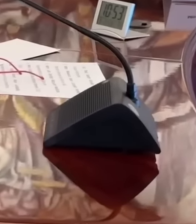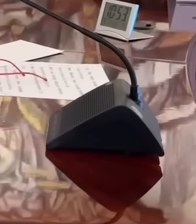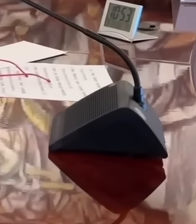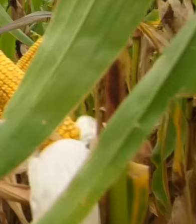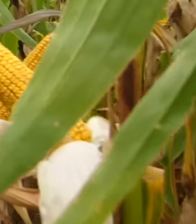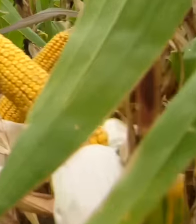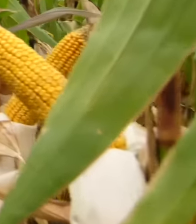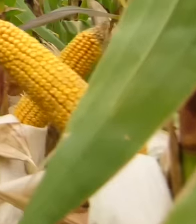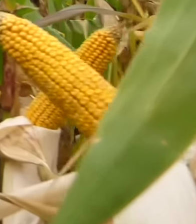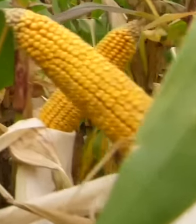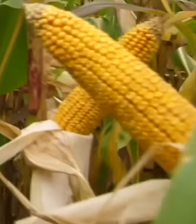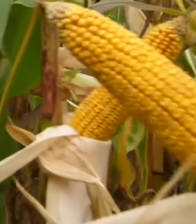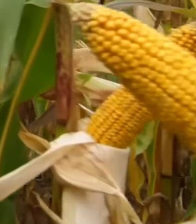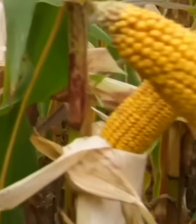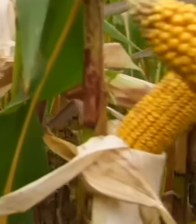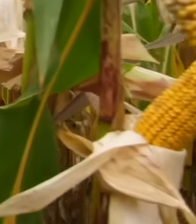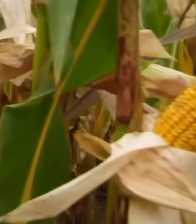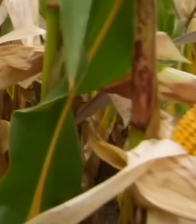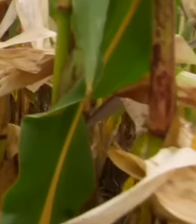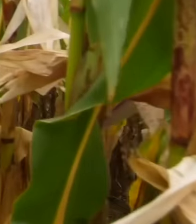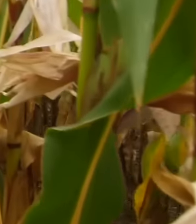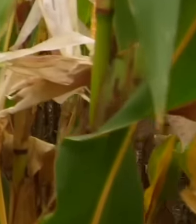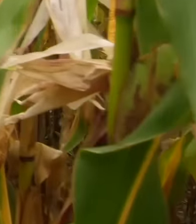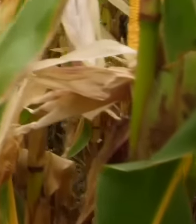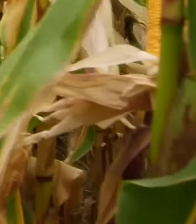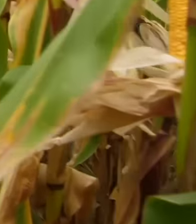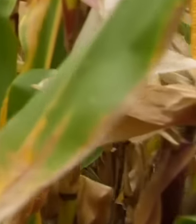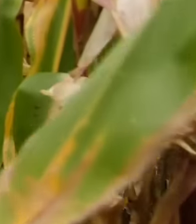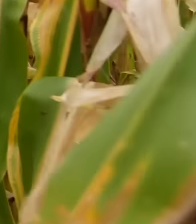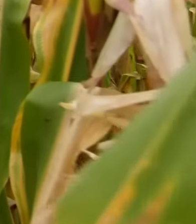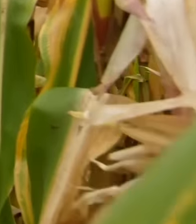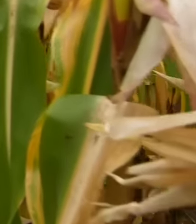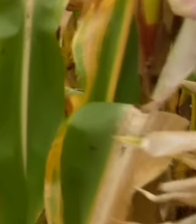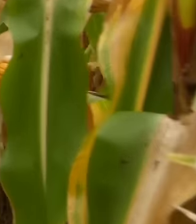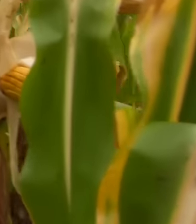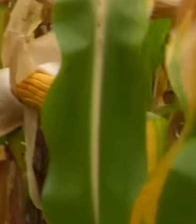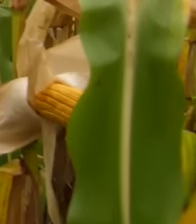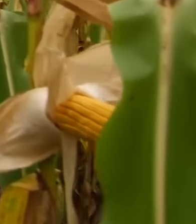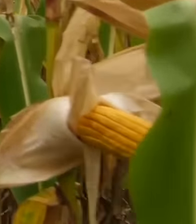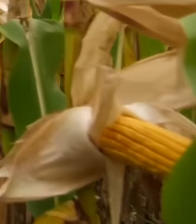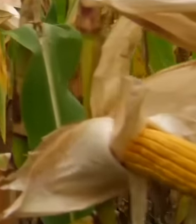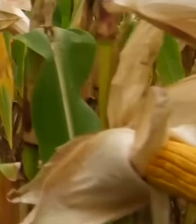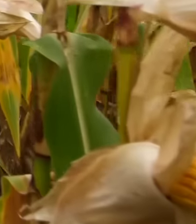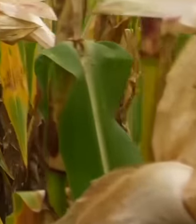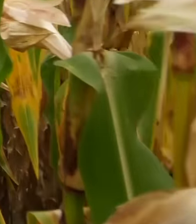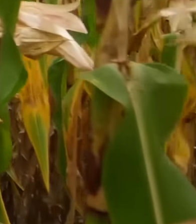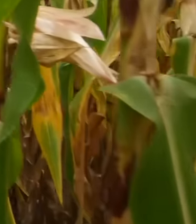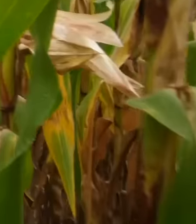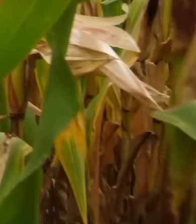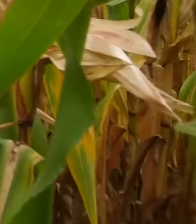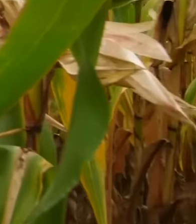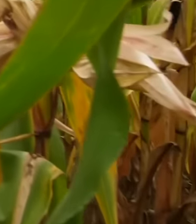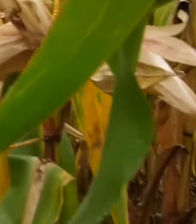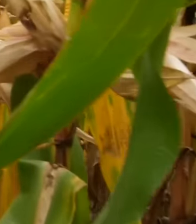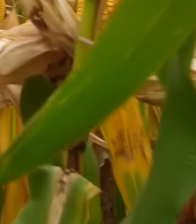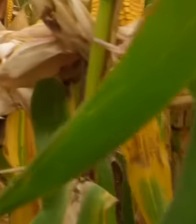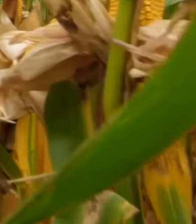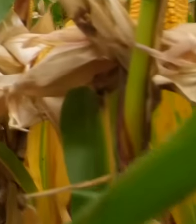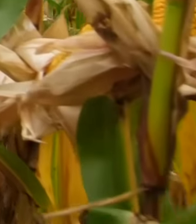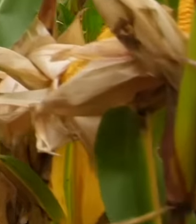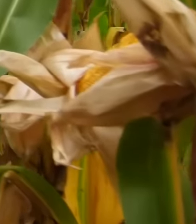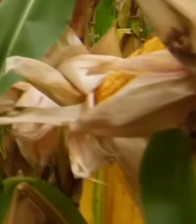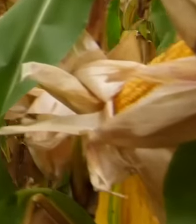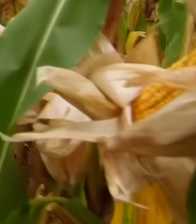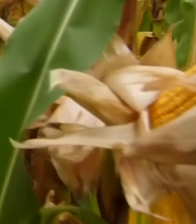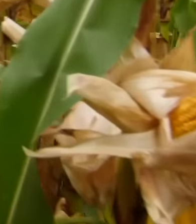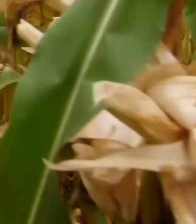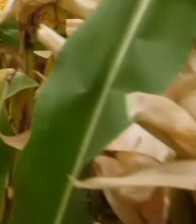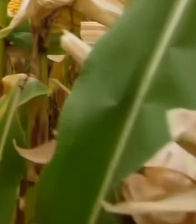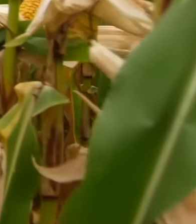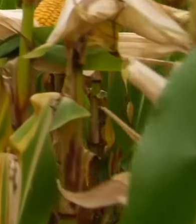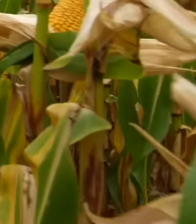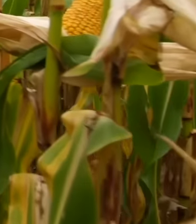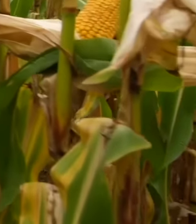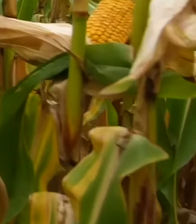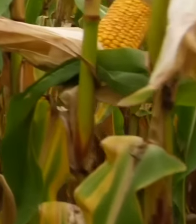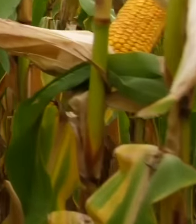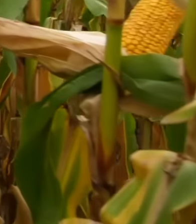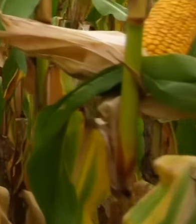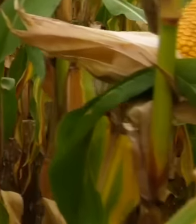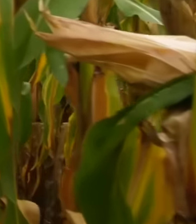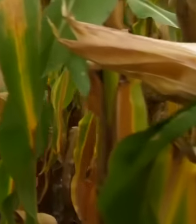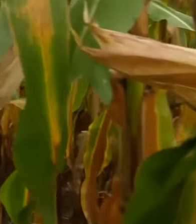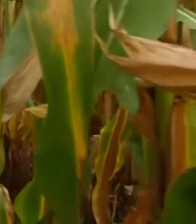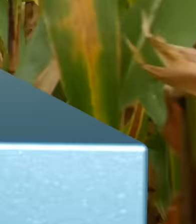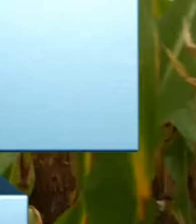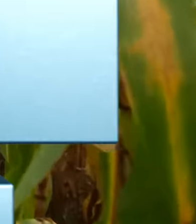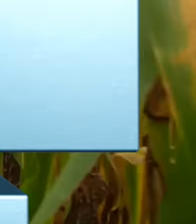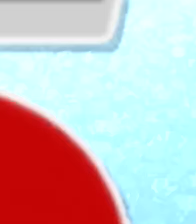sagrado. La soberanía alimentaria comienza con la libertad y tranquilidad de nuestros productores.